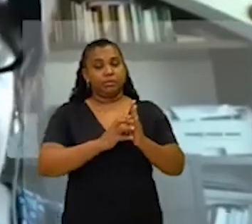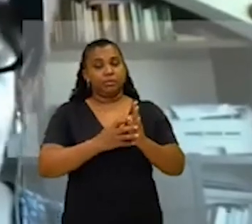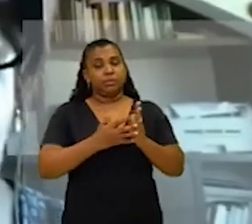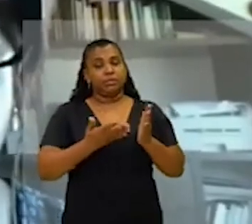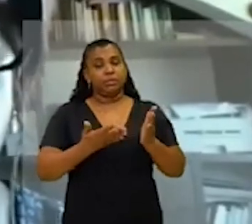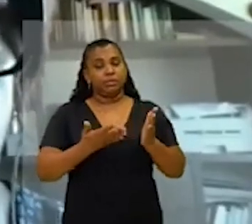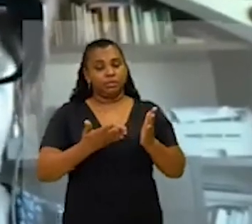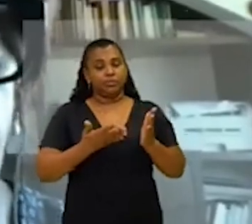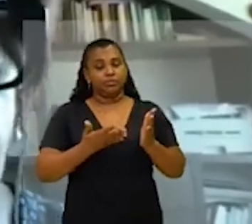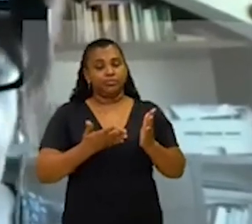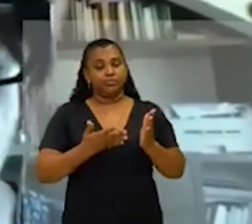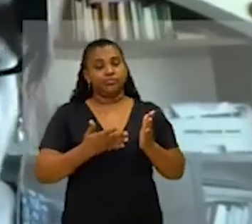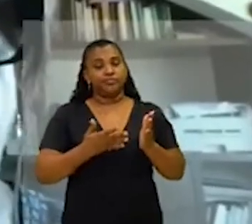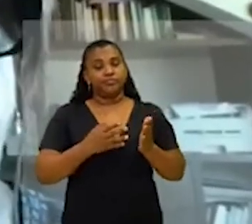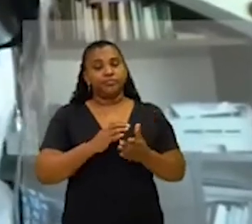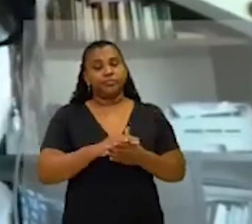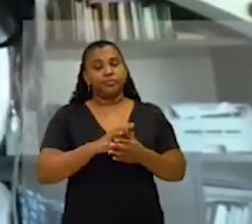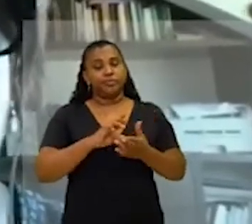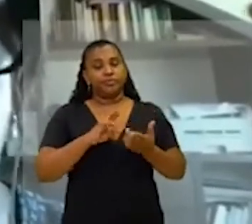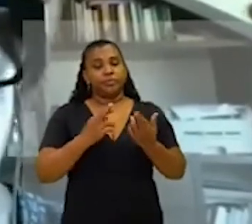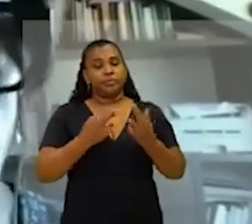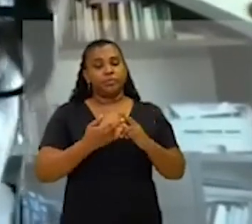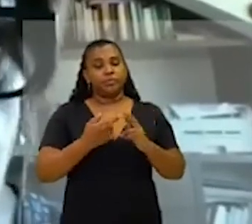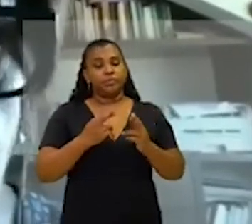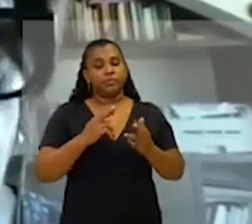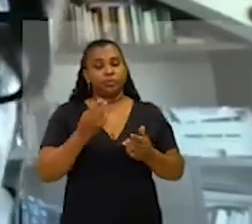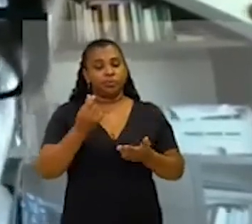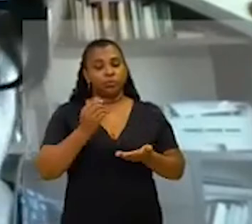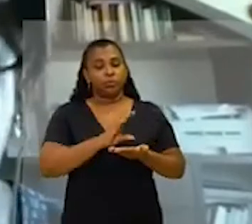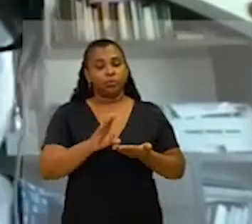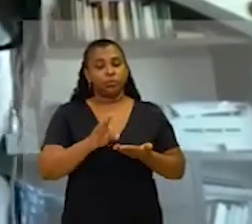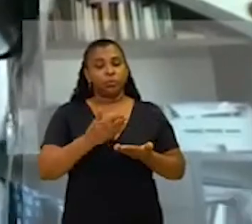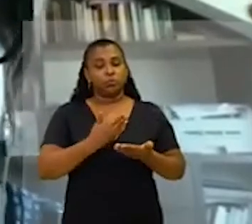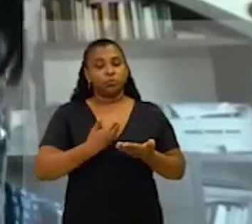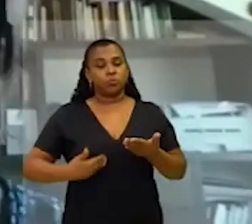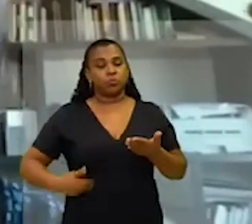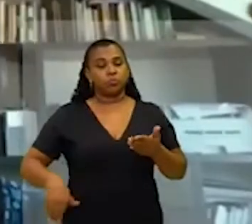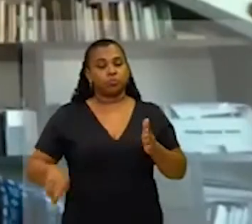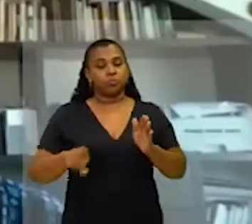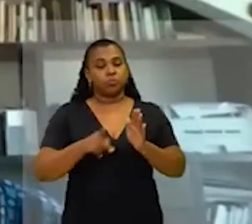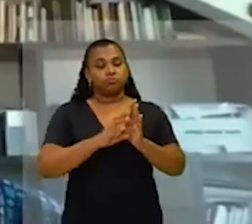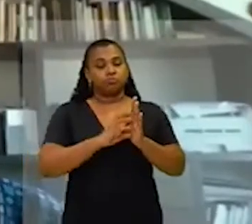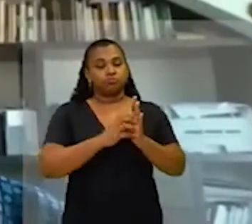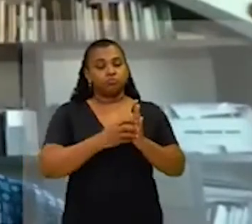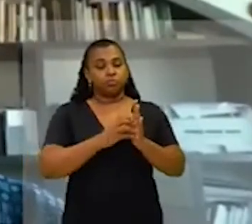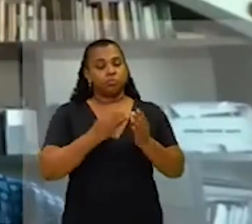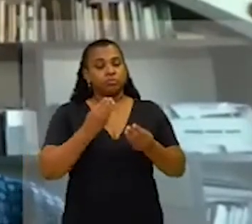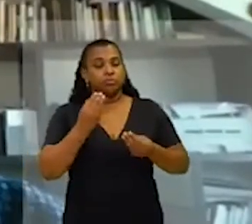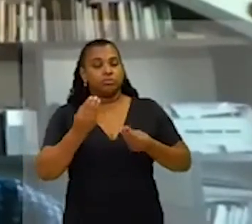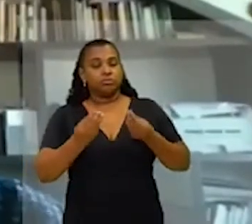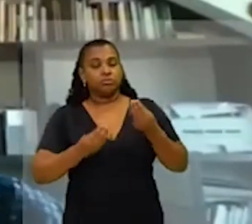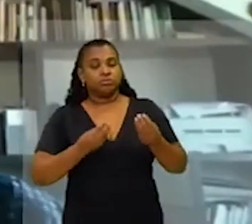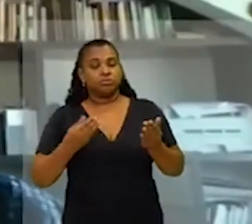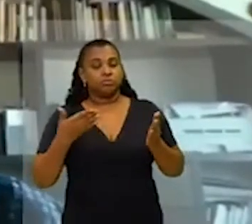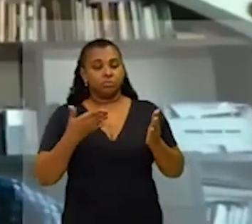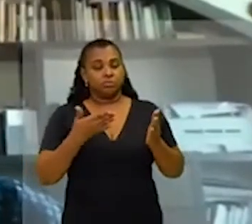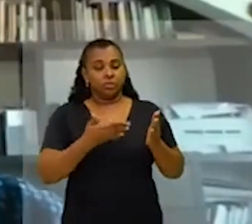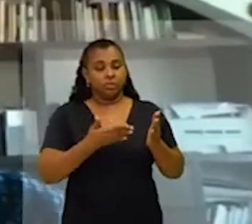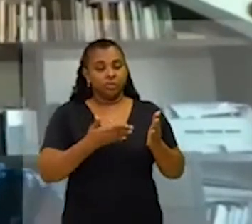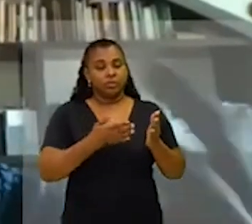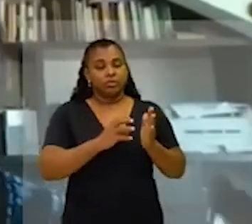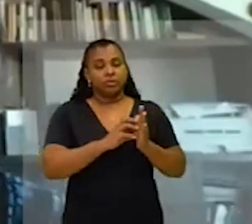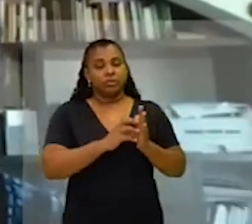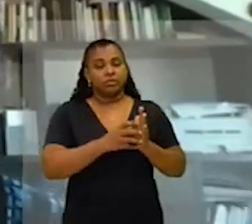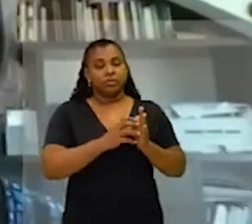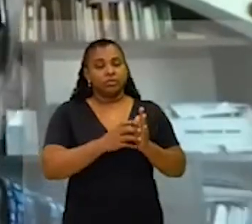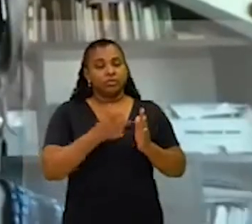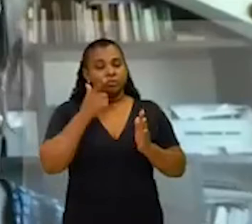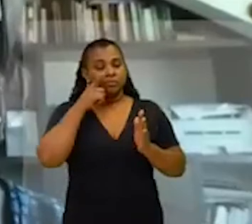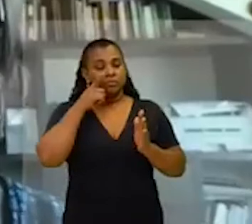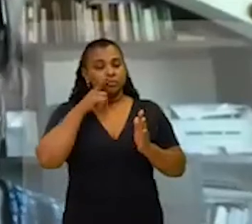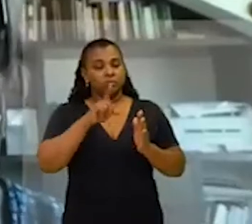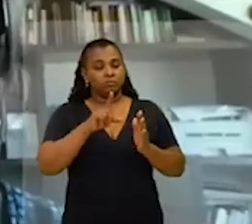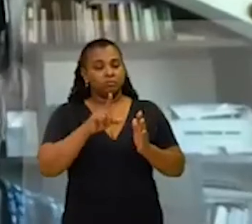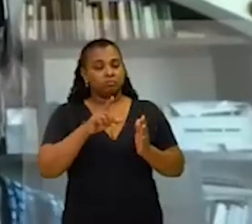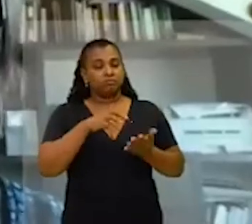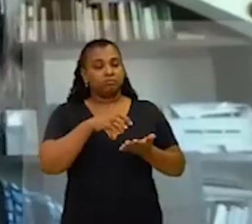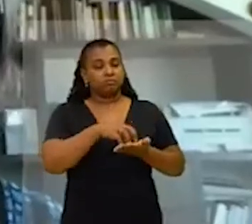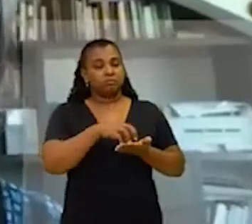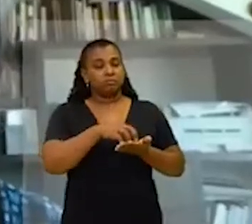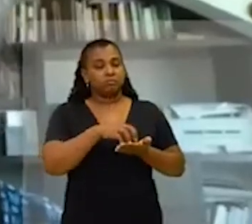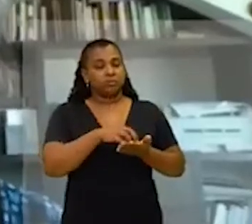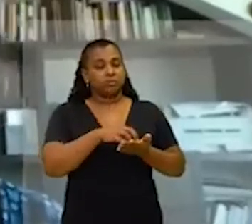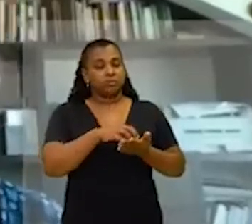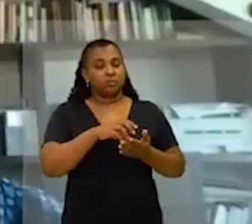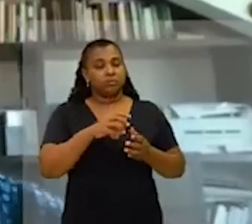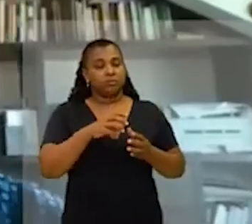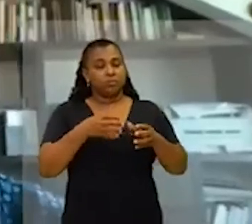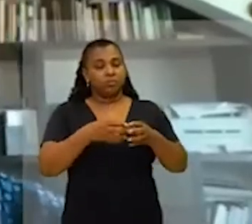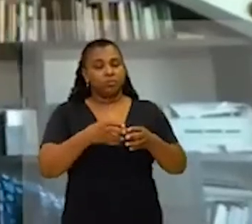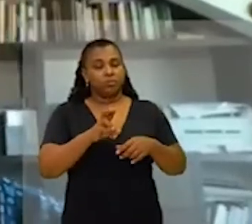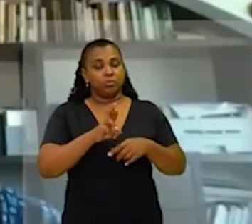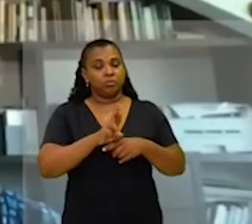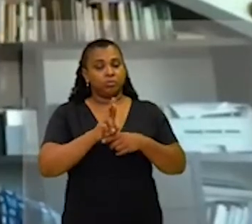de dependência em relação ao dinheiro público partidos e como ele é consenso na Executiva Hall